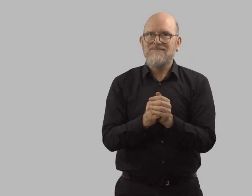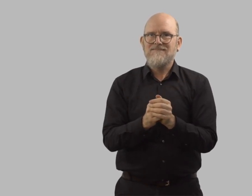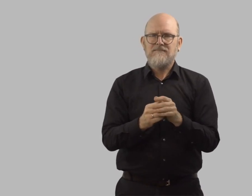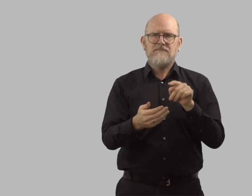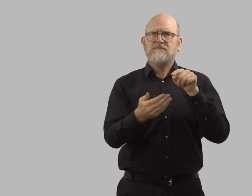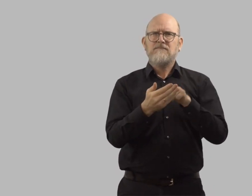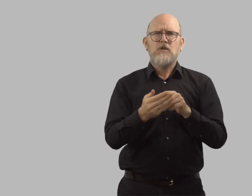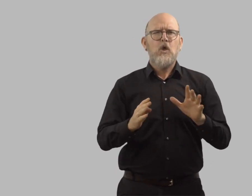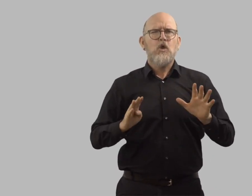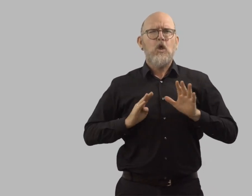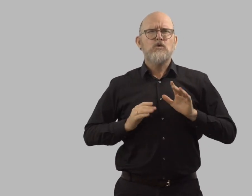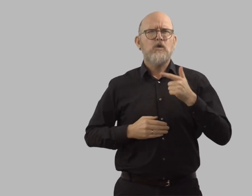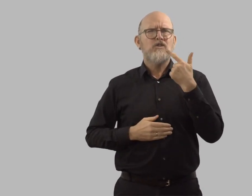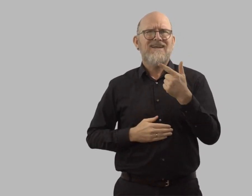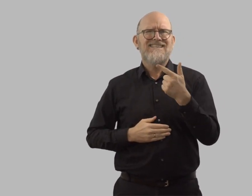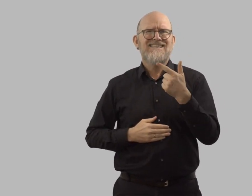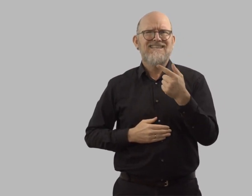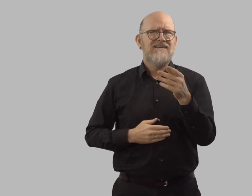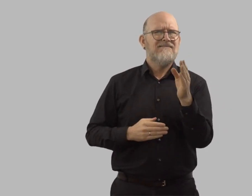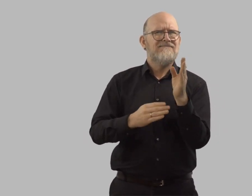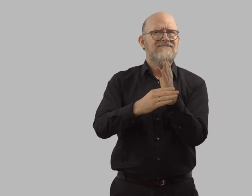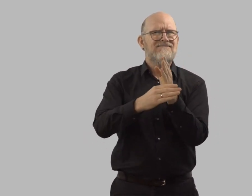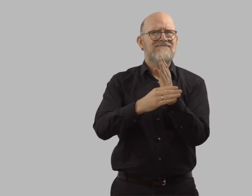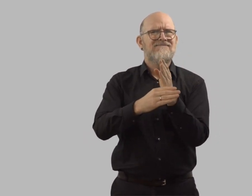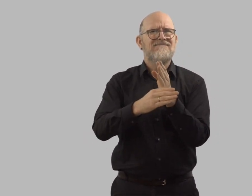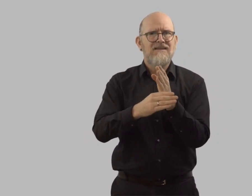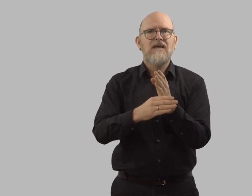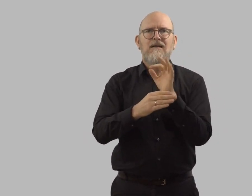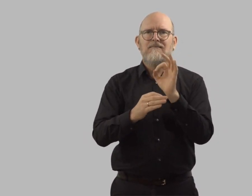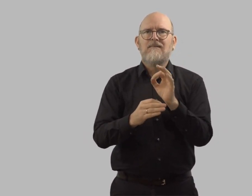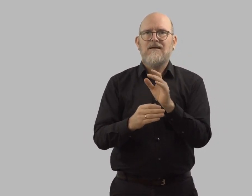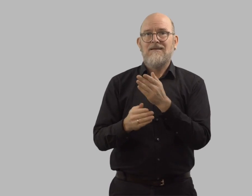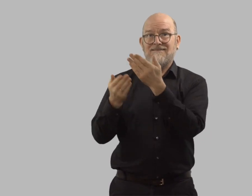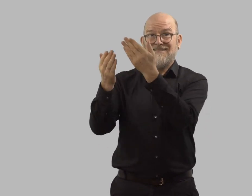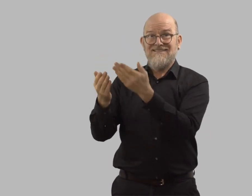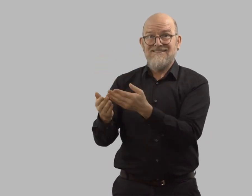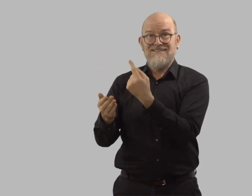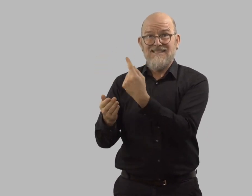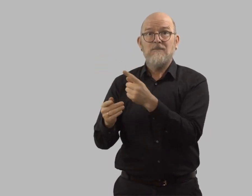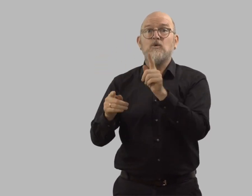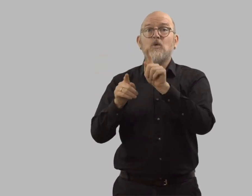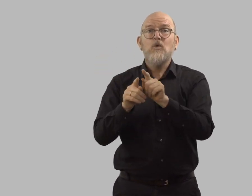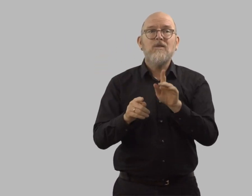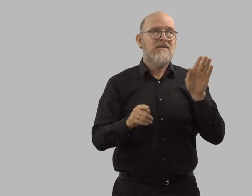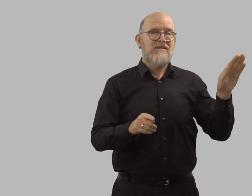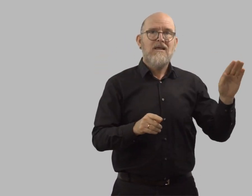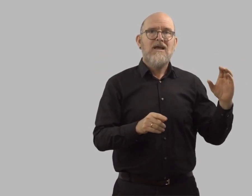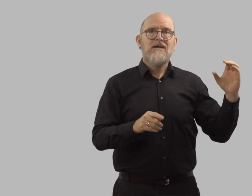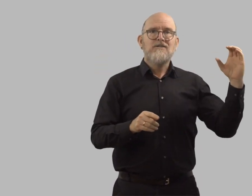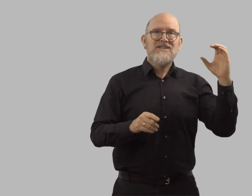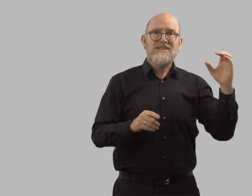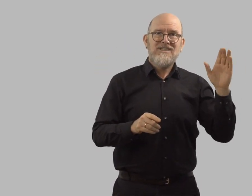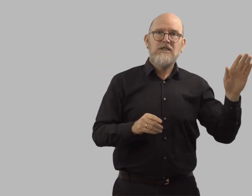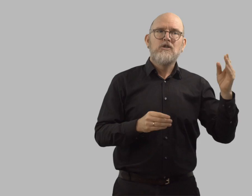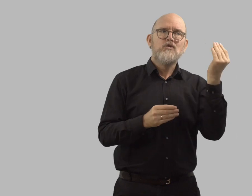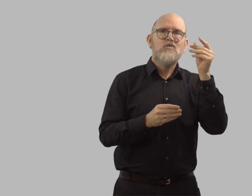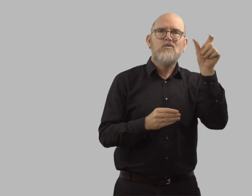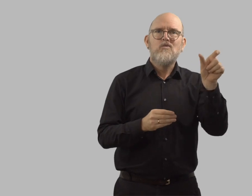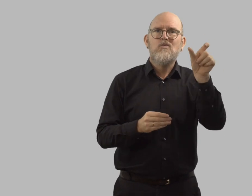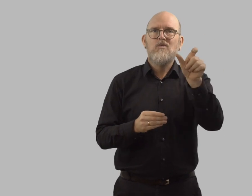In den 1920er Jahren stellte sie mit anderen Čižek-Schülern